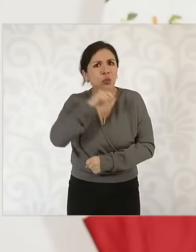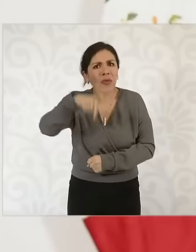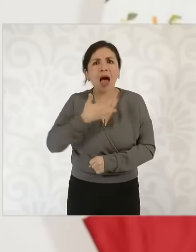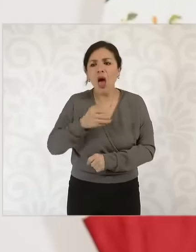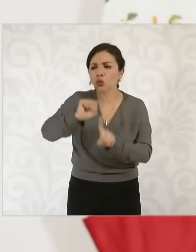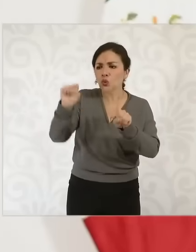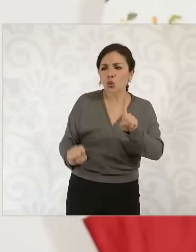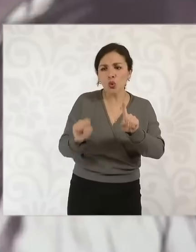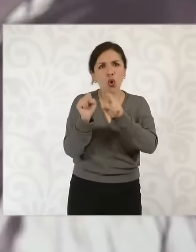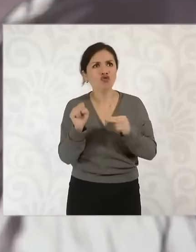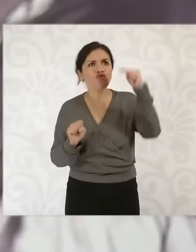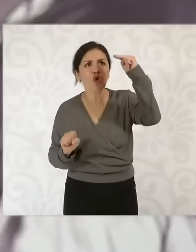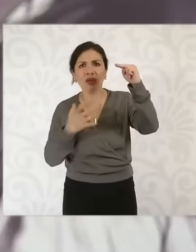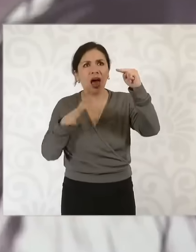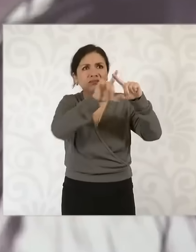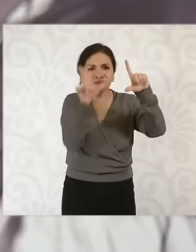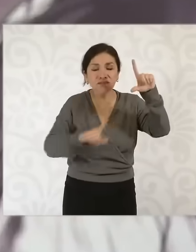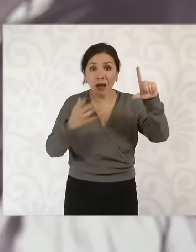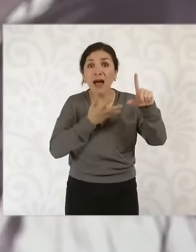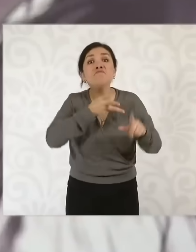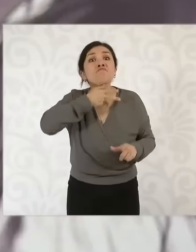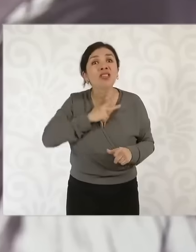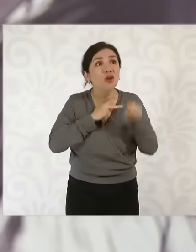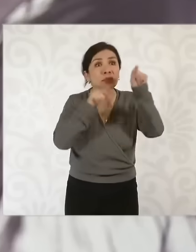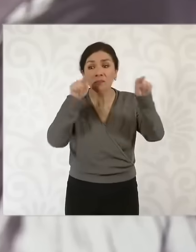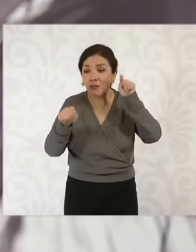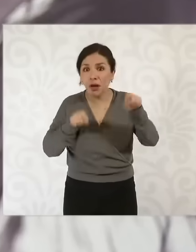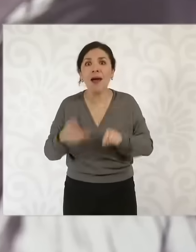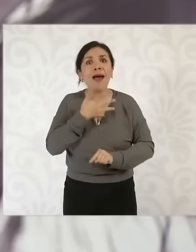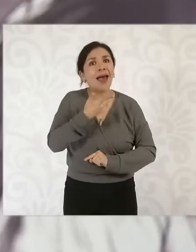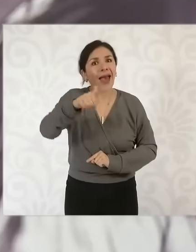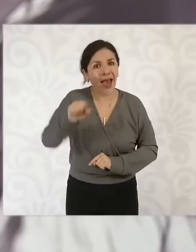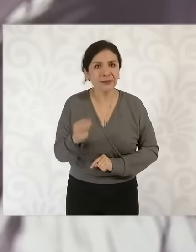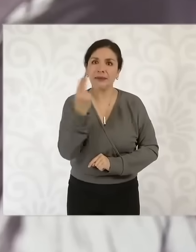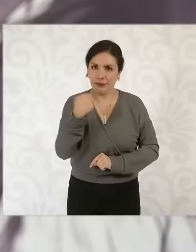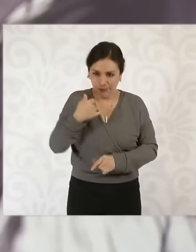el norte, en todas las regiones que tenemos petroleras. Ahí tenemos gas y vamos por él.